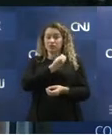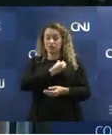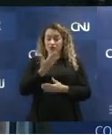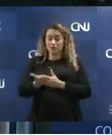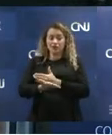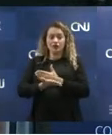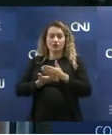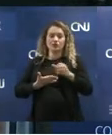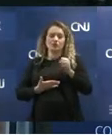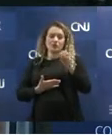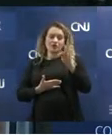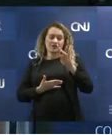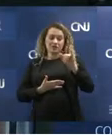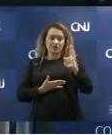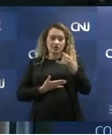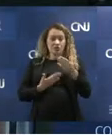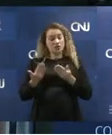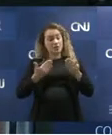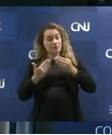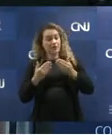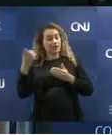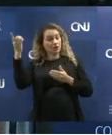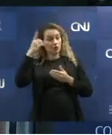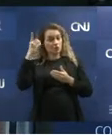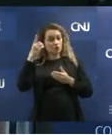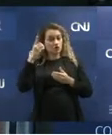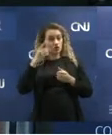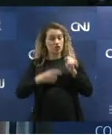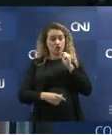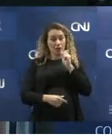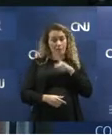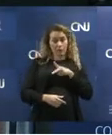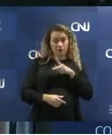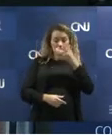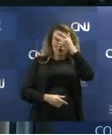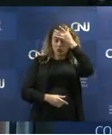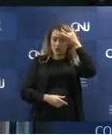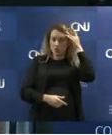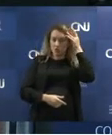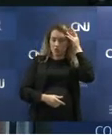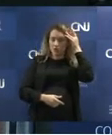da data de aposentadoria de um membro que vem da destinação do quinto